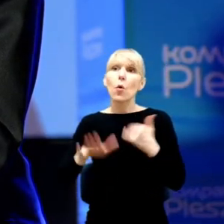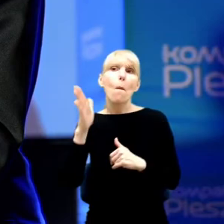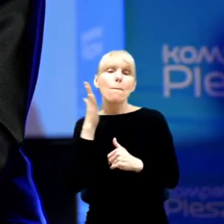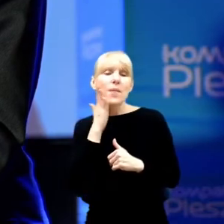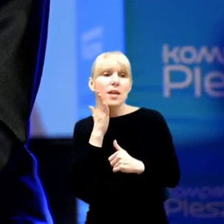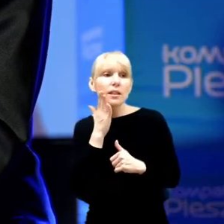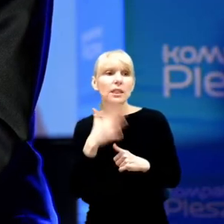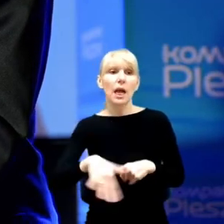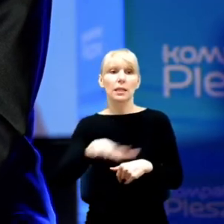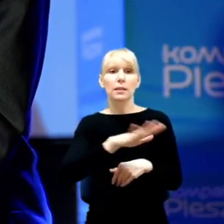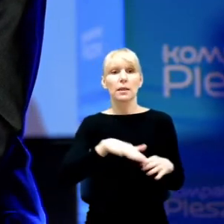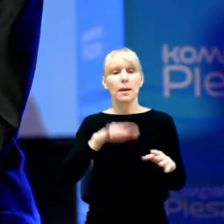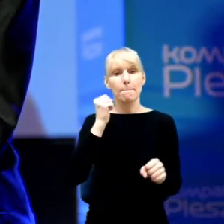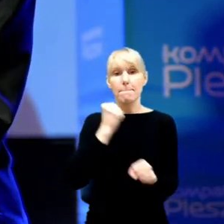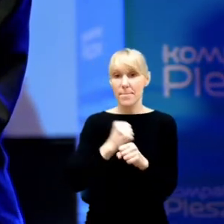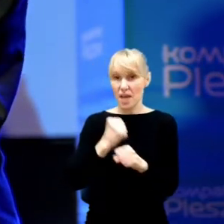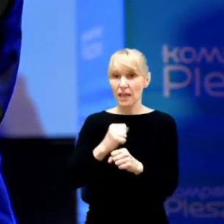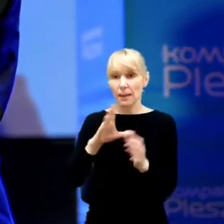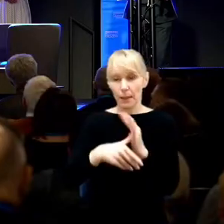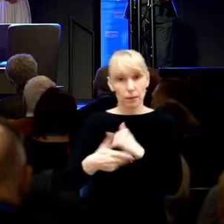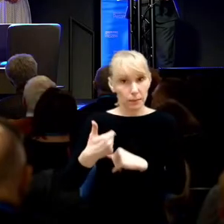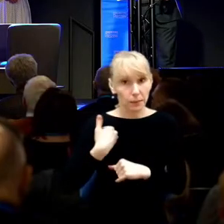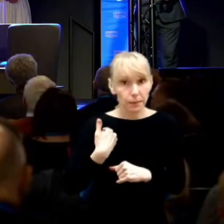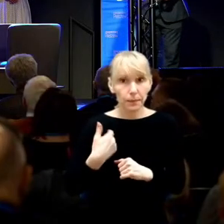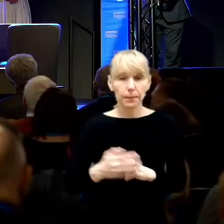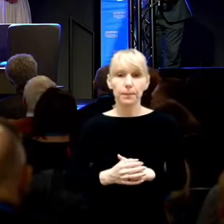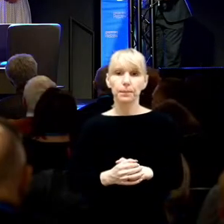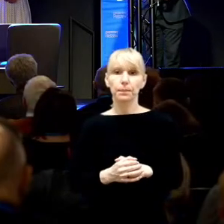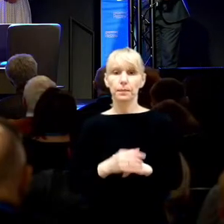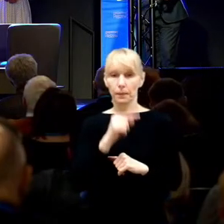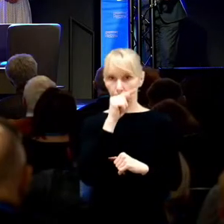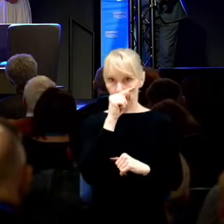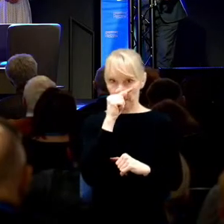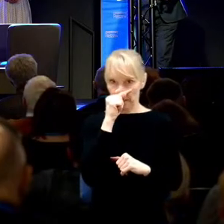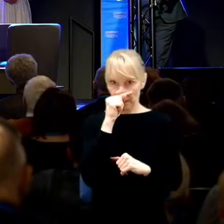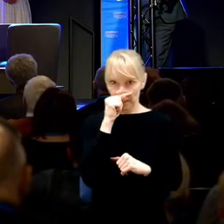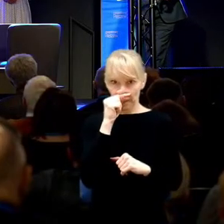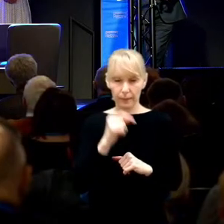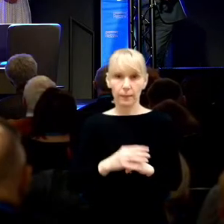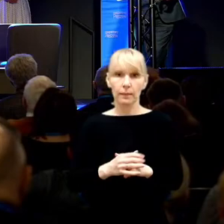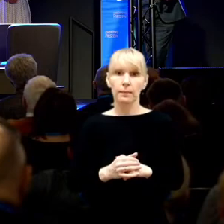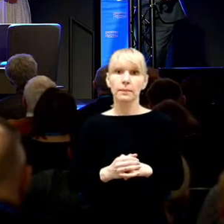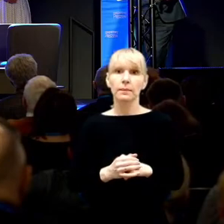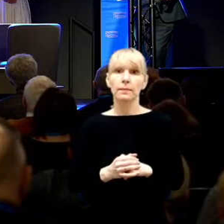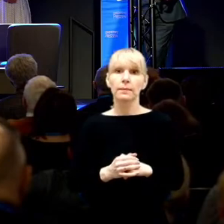Teraz sytuacja trochę się zmieniła. Oczywiście w różnych miejscach ciągle występują jakieś problemy